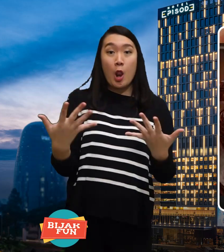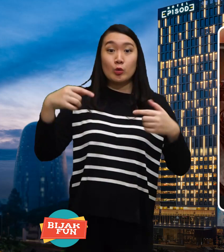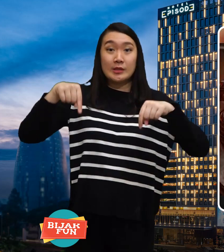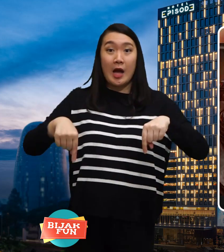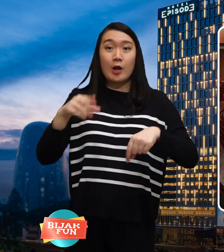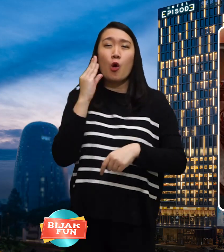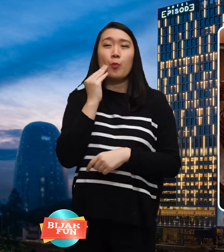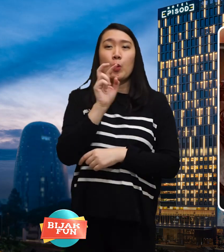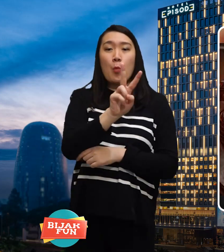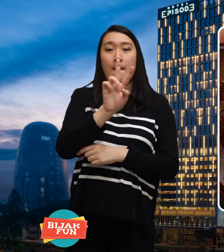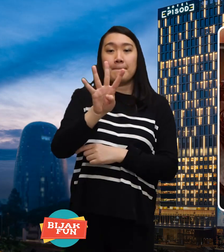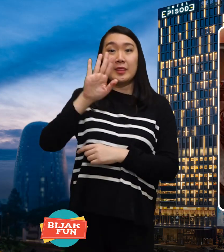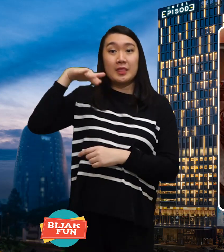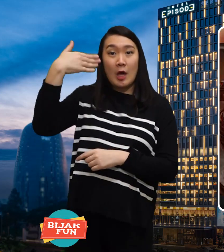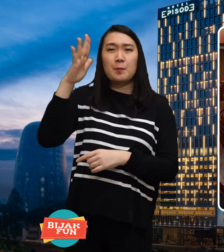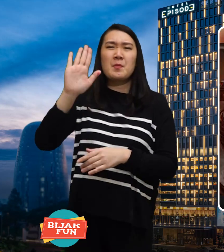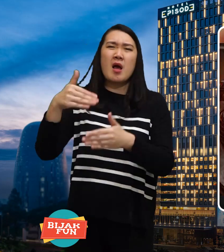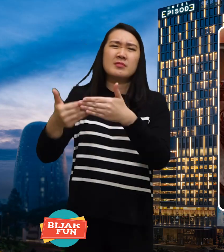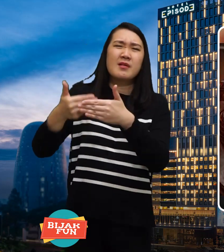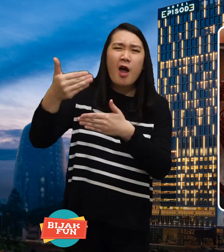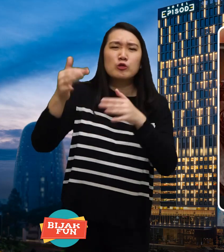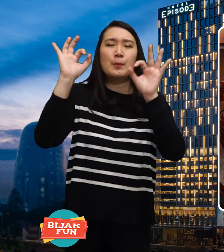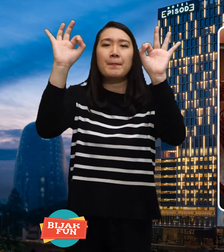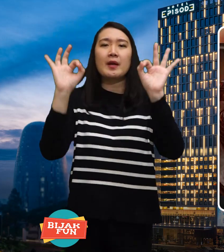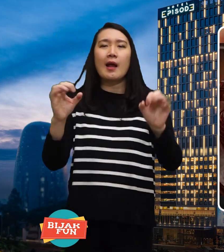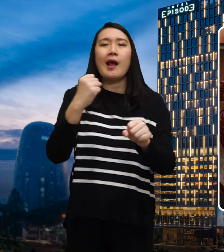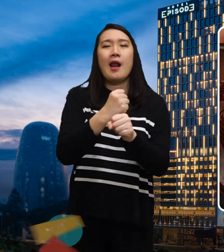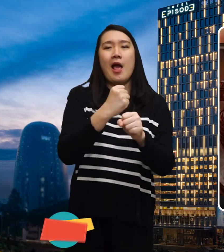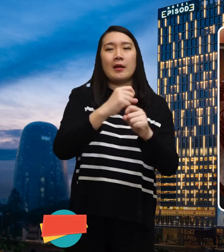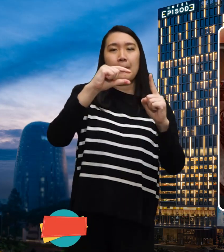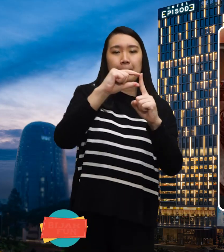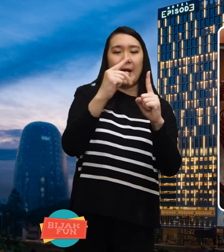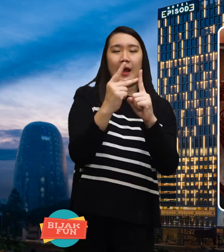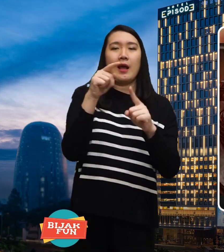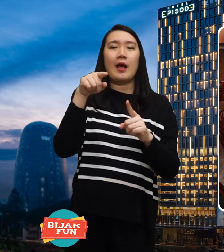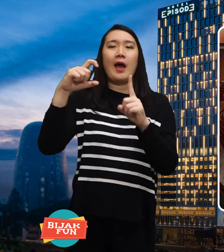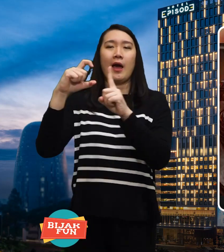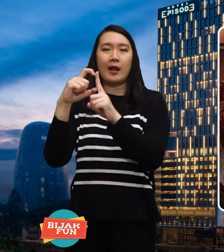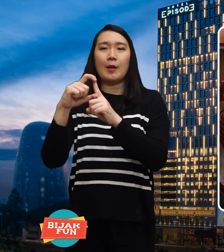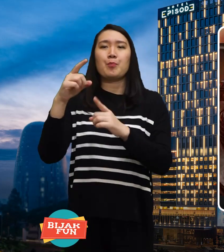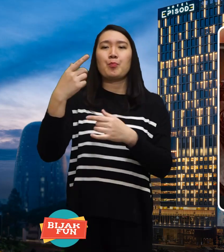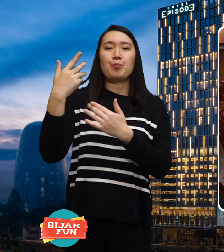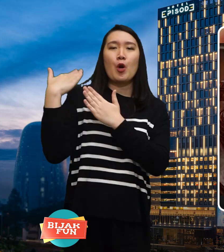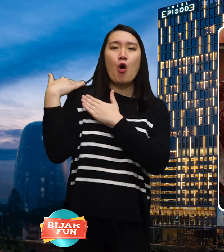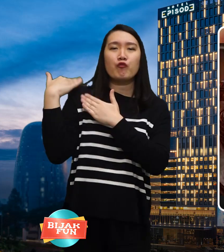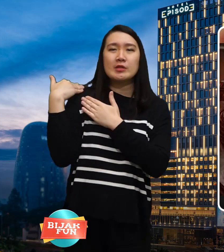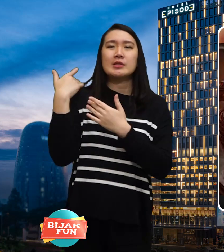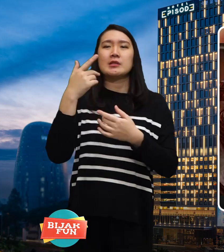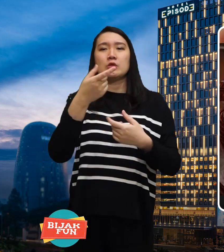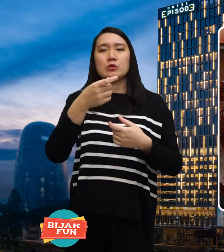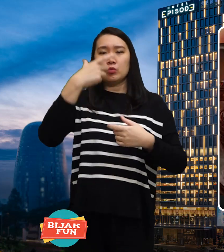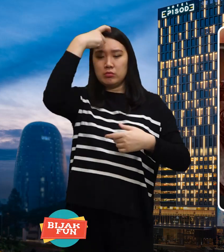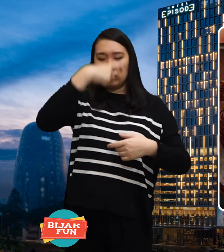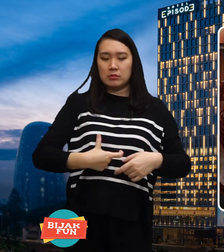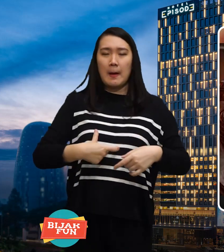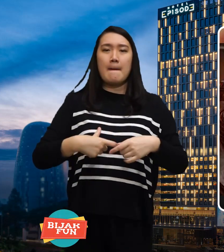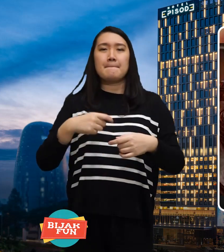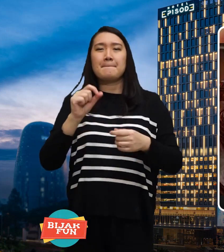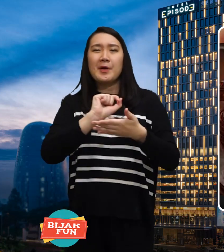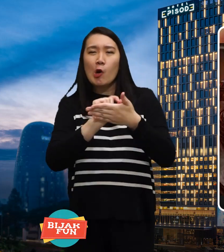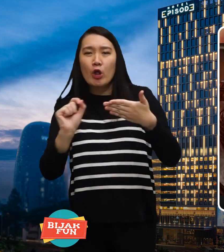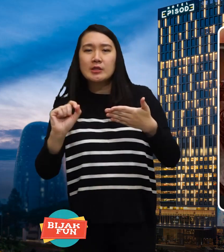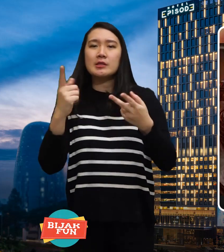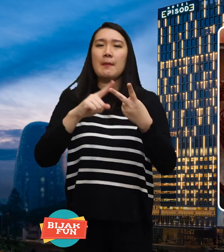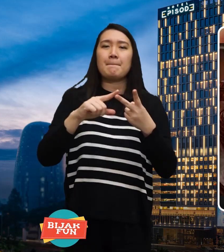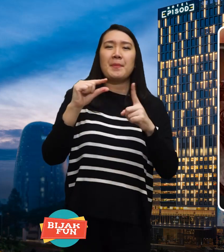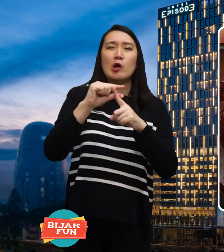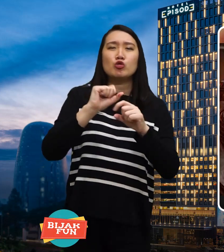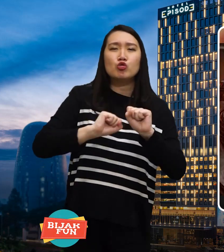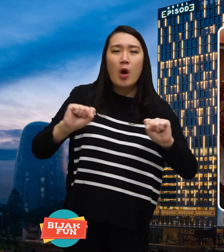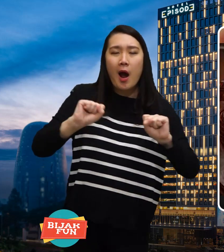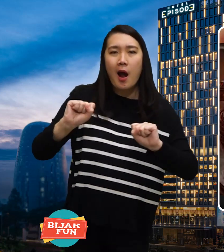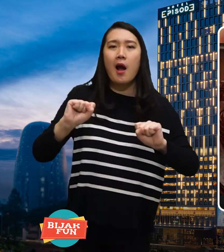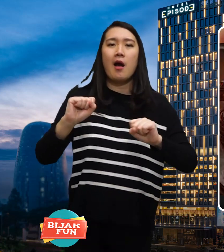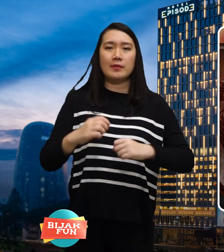Lalu, sekarang umur 24 masih lanjut pendidikan bergelar pH.D. Profesi penulis dan pengusaha.